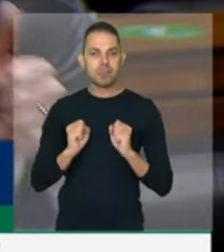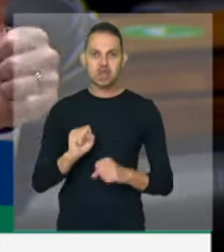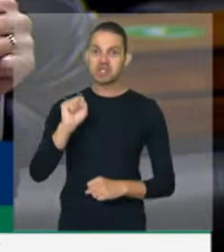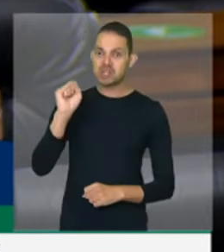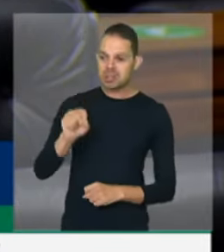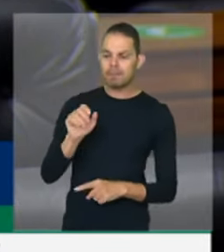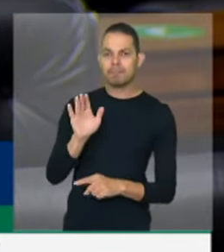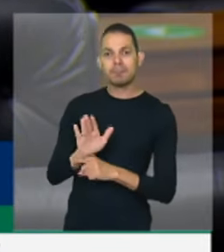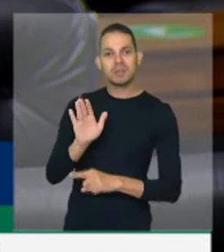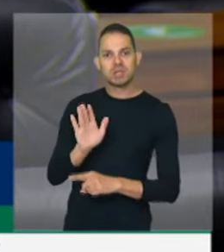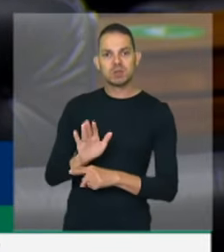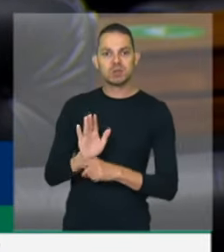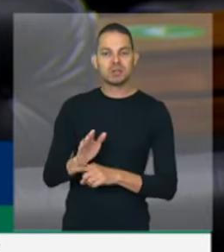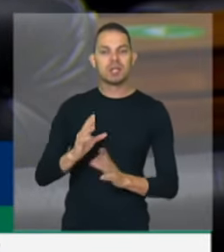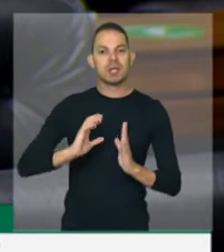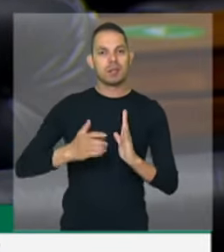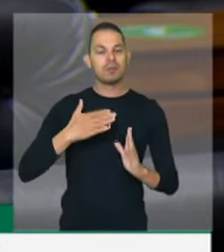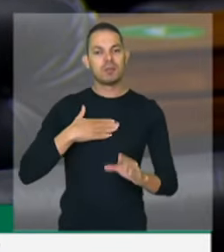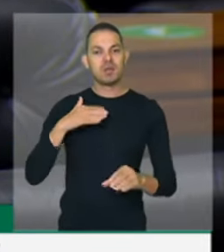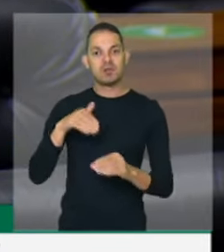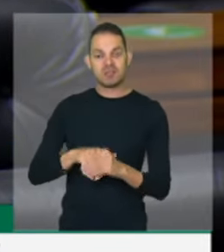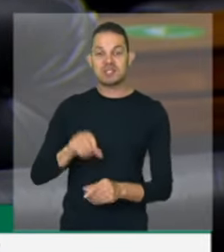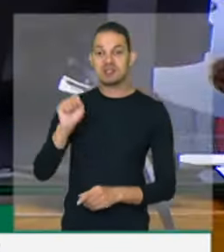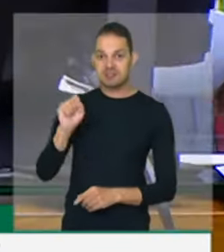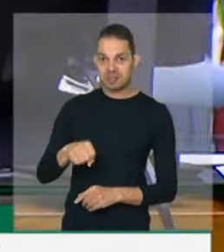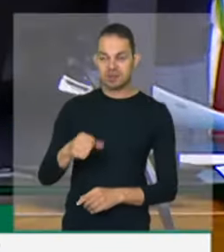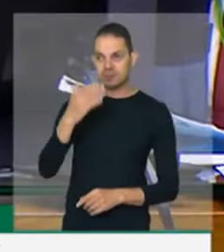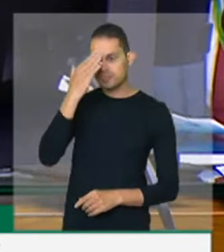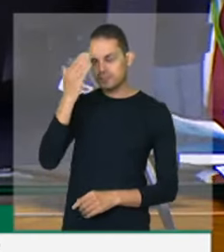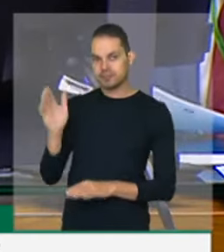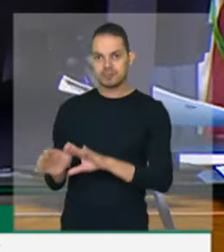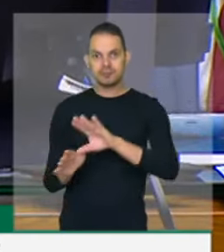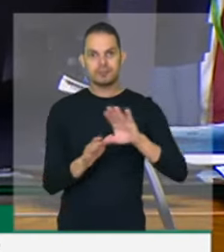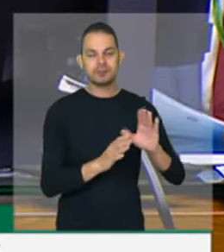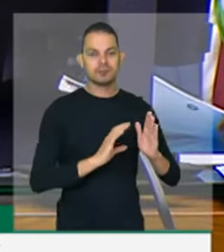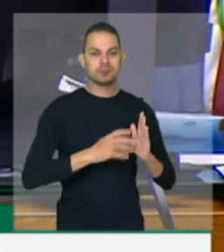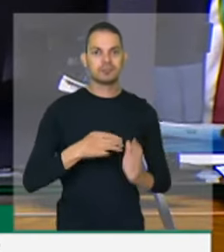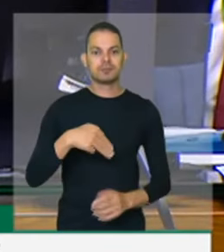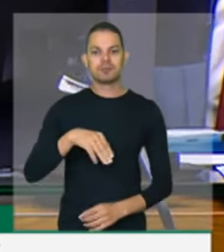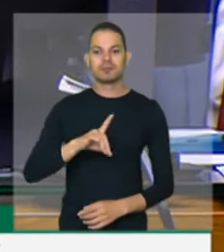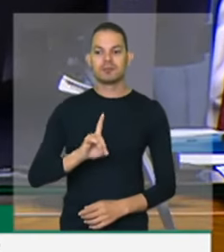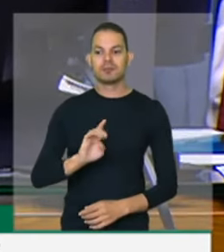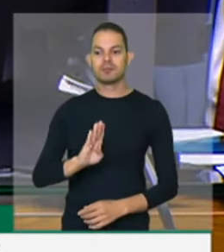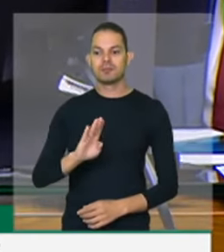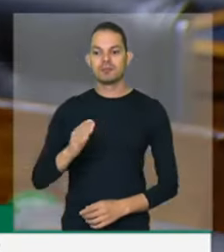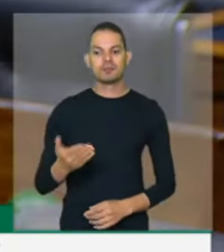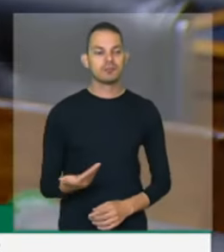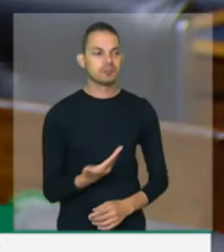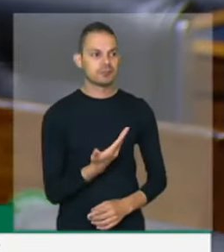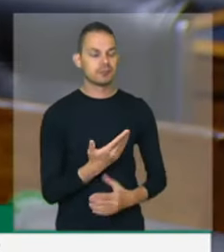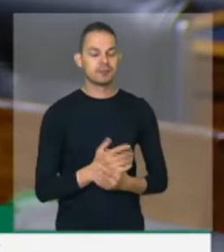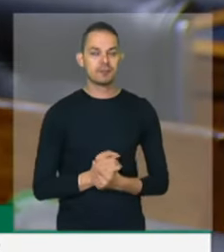ORIENTA O MDB? -- [DEPUTADO]: PRESIDENTE, PRIMEIRO ENALTECER A IMPORTÂNCIA DO PROJETO DE LEI. NÓS TIVEMOS ALGUNS